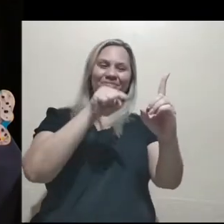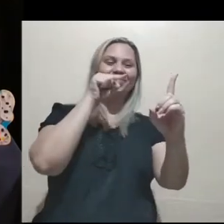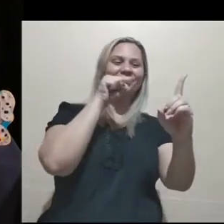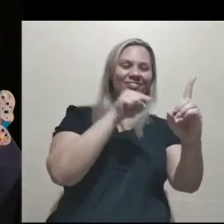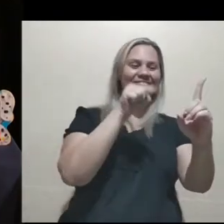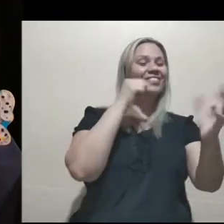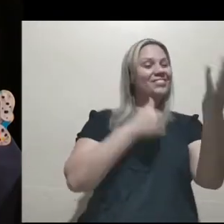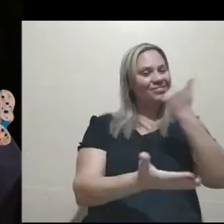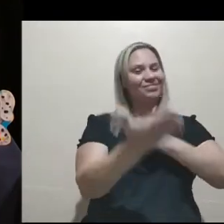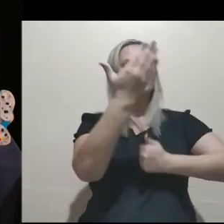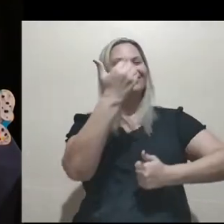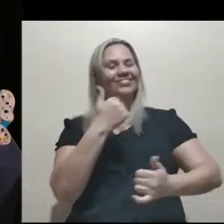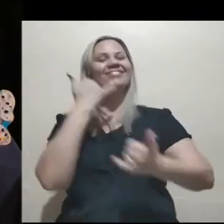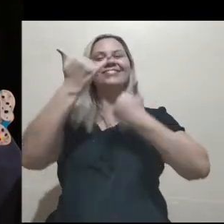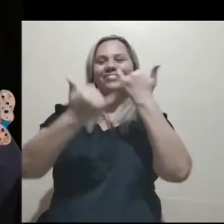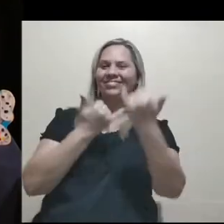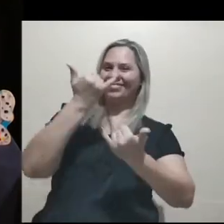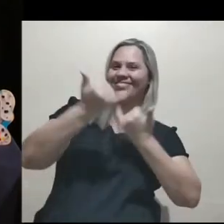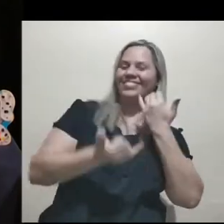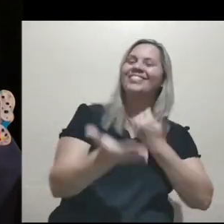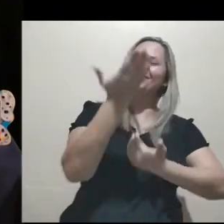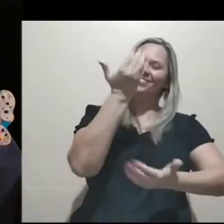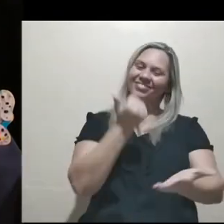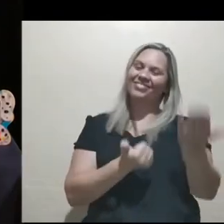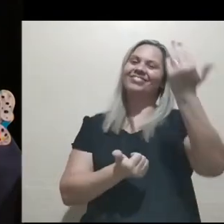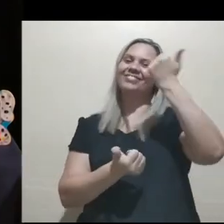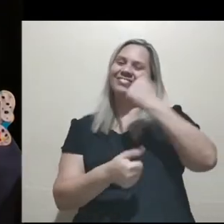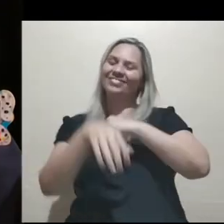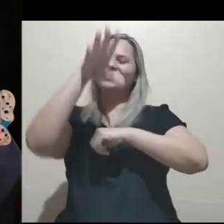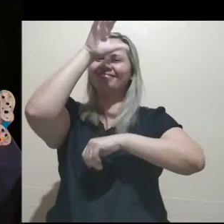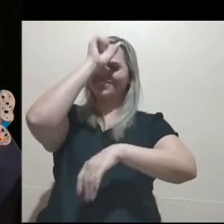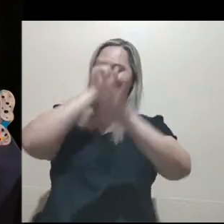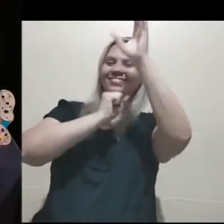𝗩𝗲𝗺 𝗯𝗿𝗶𝗻𝗰𝗮𝗿, 𝘃𝗲𝗺 𝗮𝗽𝗿𝗲𝗻𝗱𝗲𝗿!